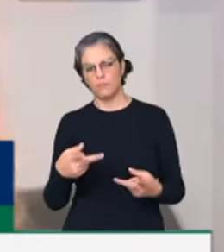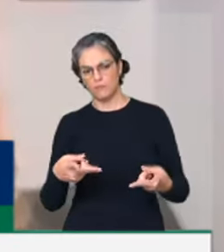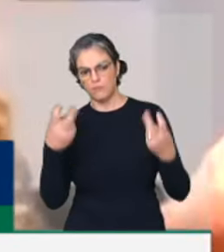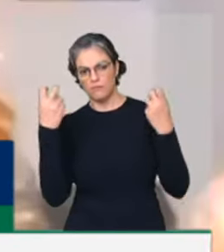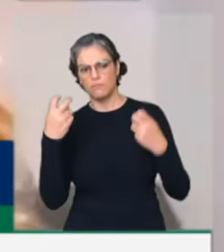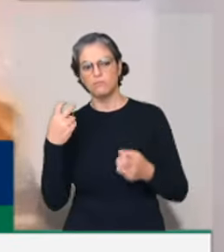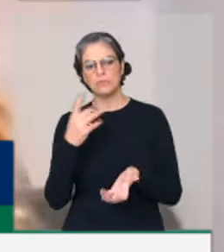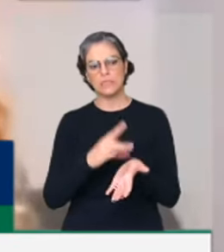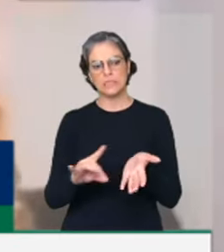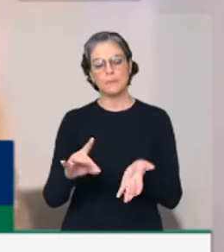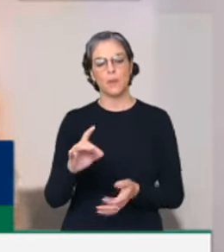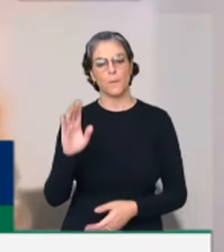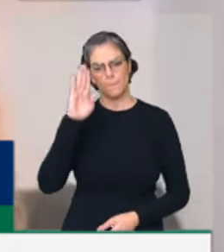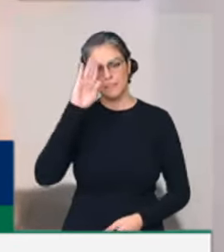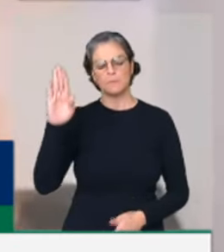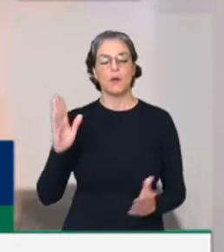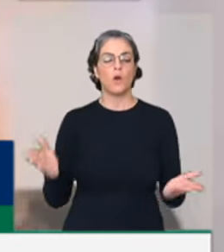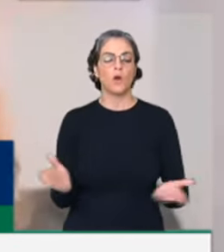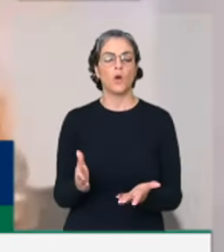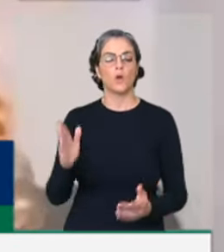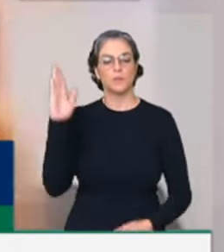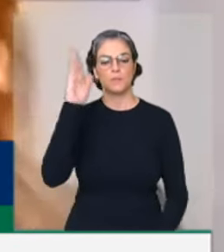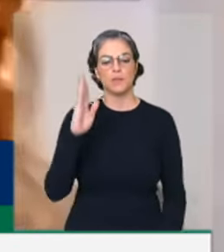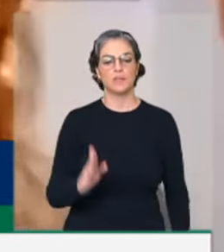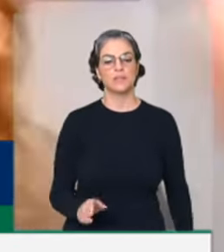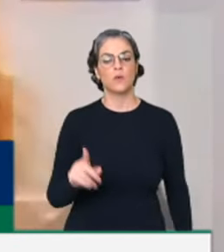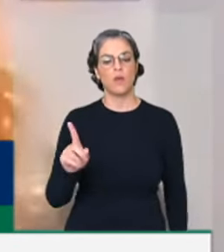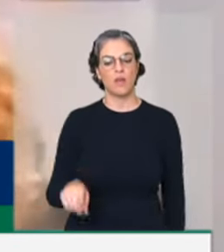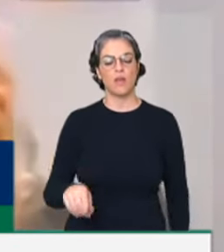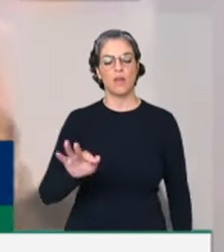INIMIGO PRINCIPAL QUE É O FASCISMO NESSE MOMENTO. O QUE REPRESENTA O FASCISMO NESSE MOMENTO E NÓS VAMOS DERROTÁ-LO, AROLDO, PORQUE NÓS ESTAMOS AQUI, ESPERO QUE